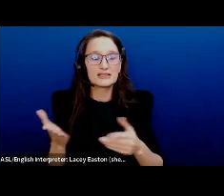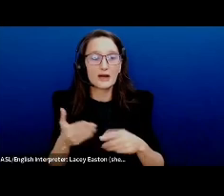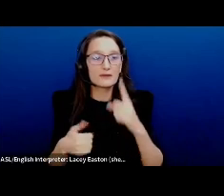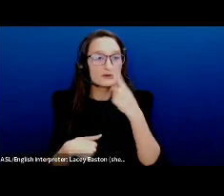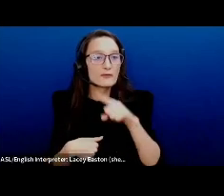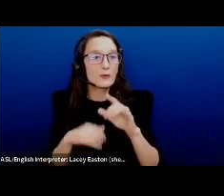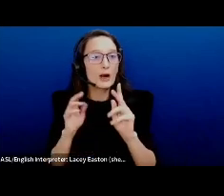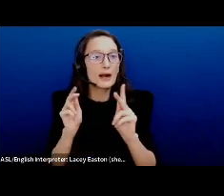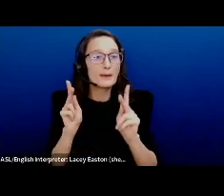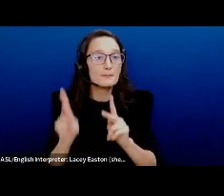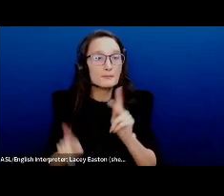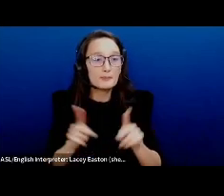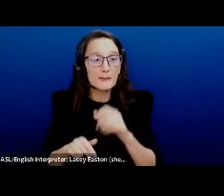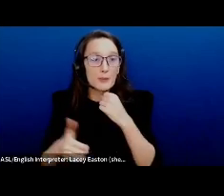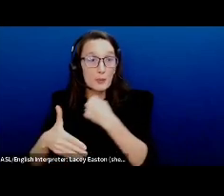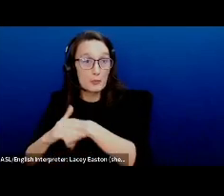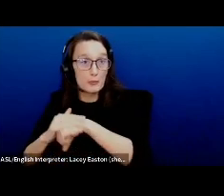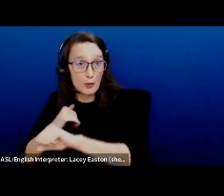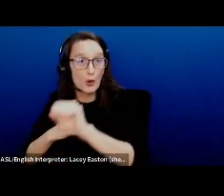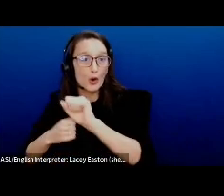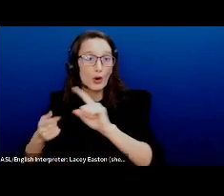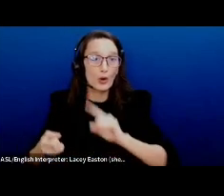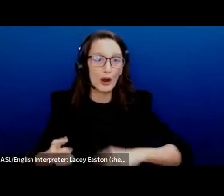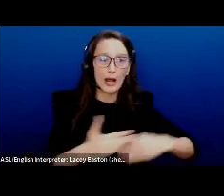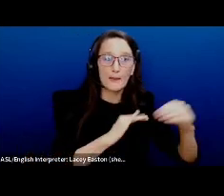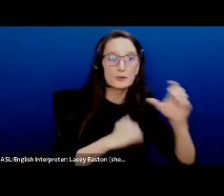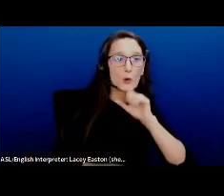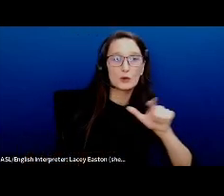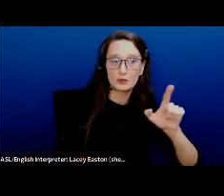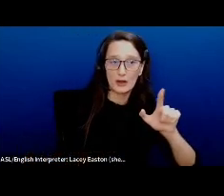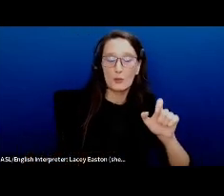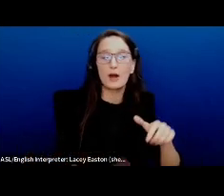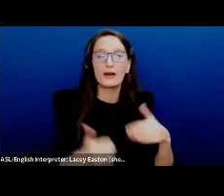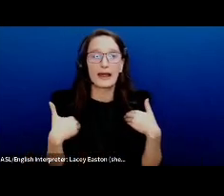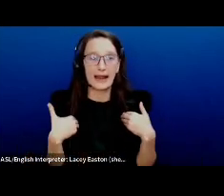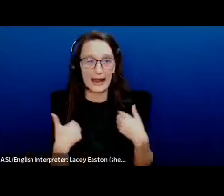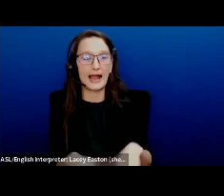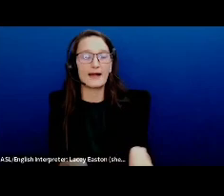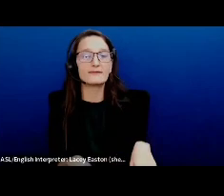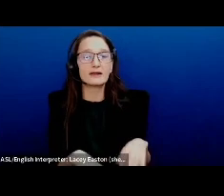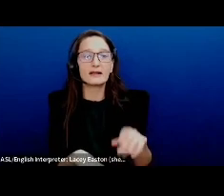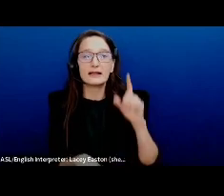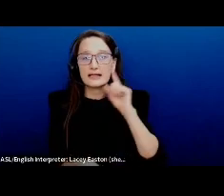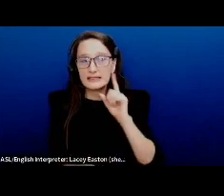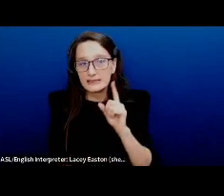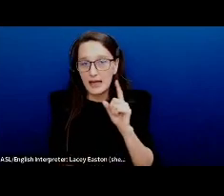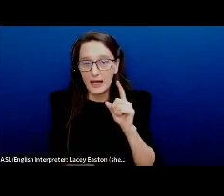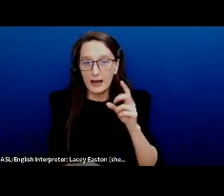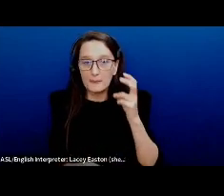con problemas de audición y visión, con o sin discapacidad. Podemos ir a...